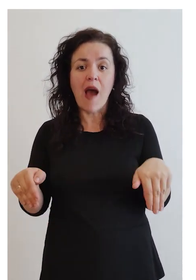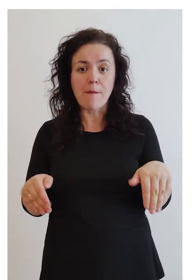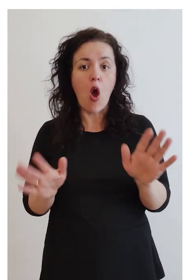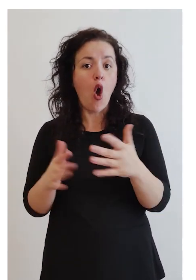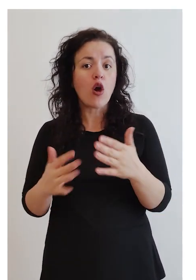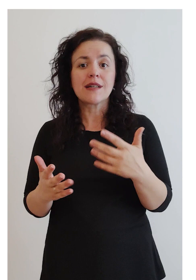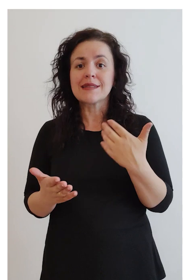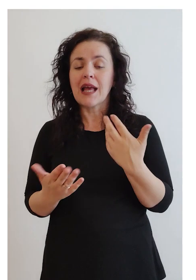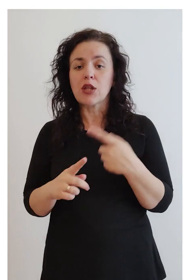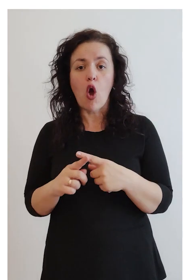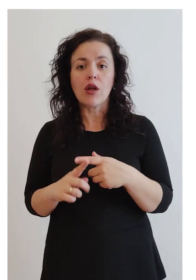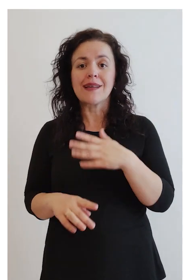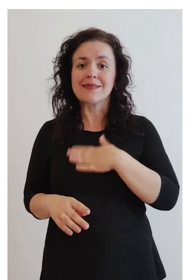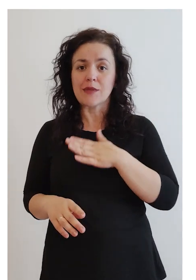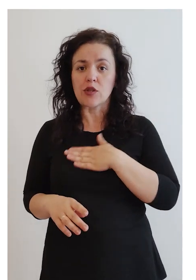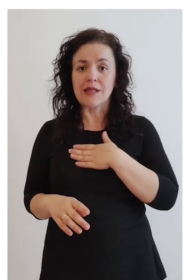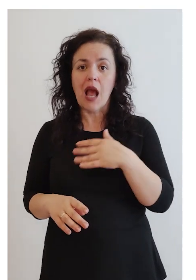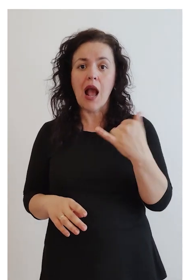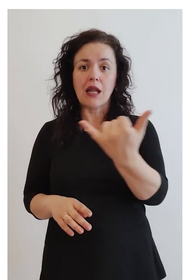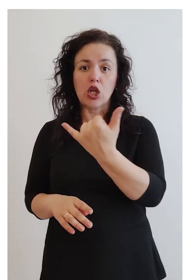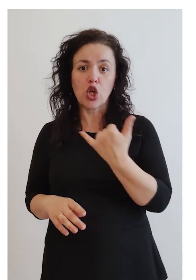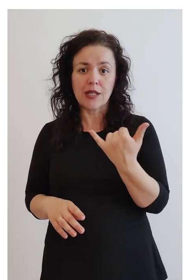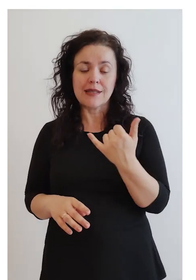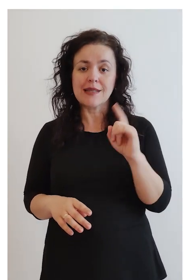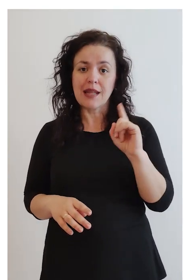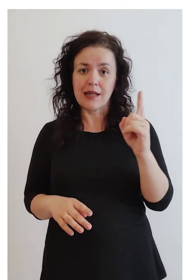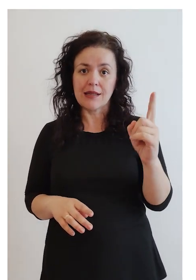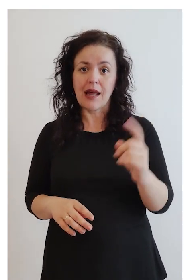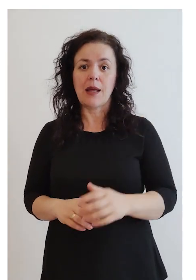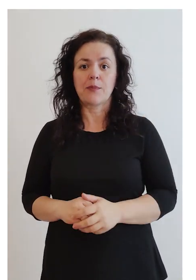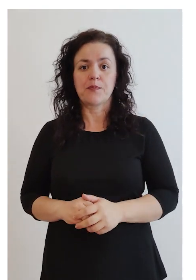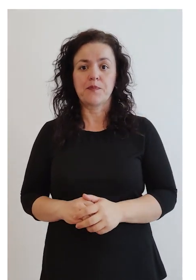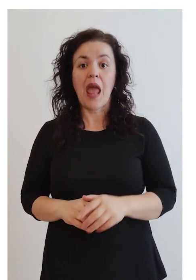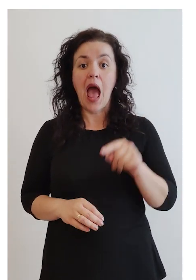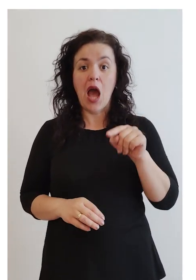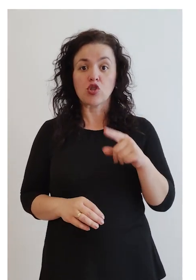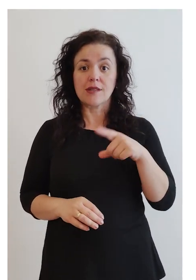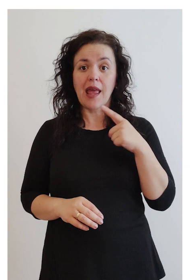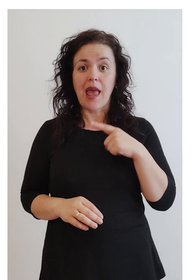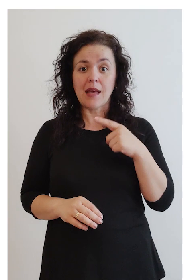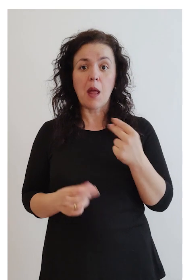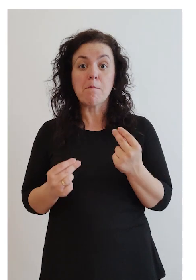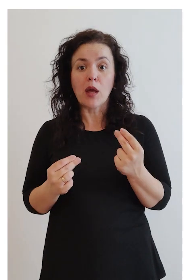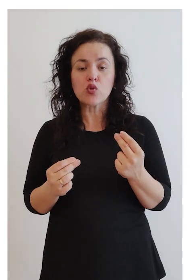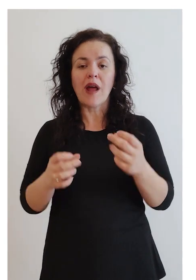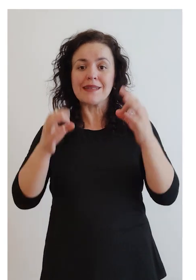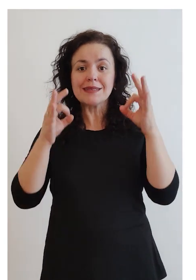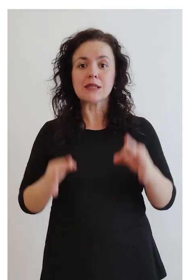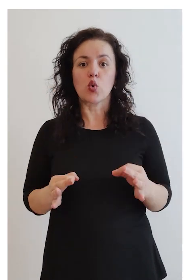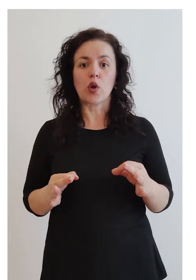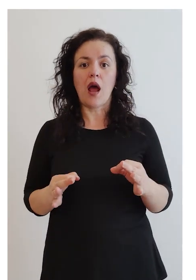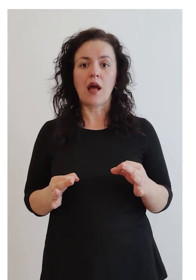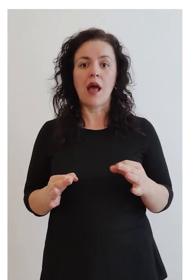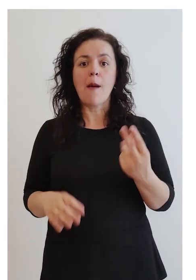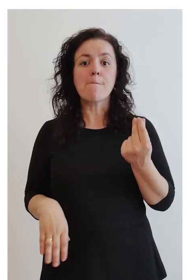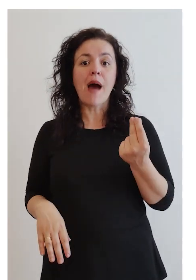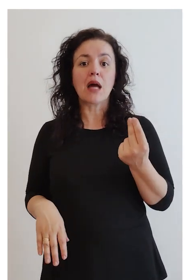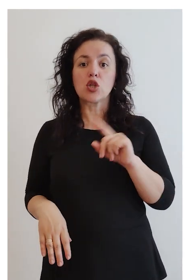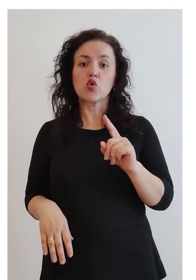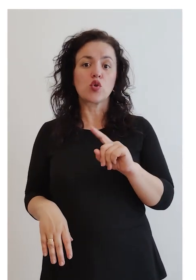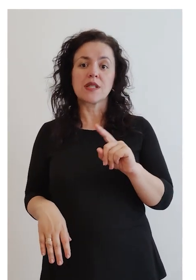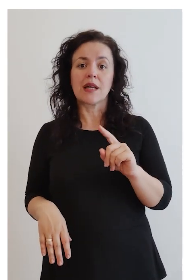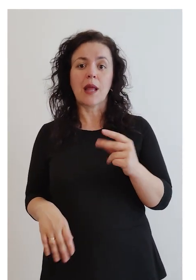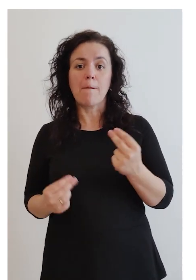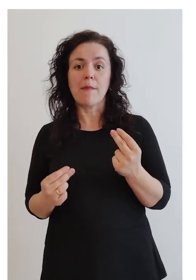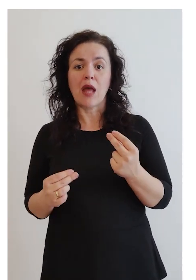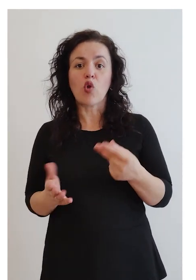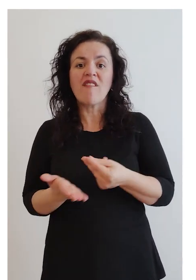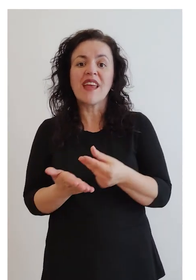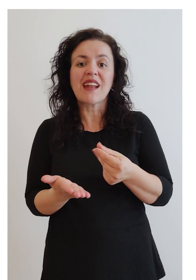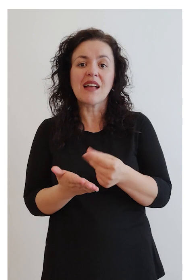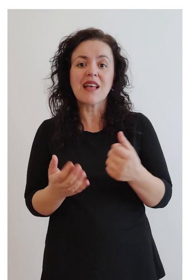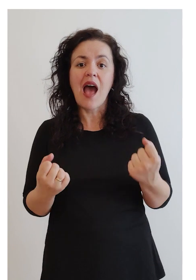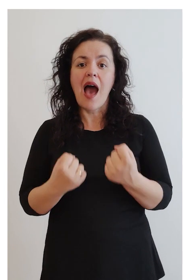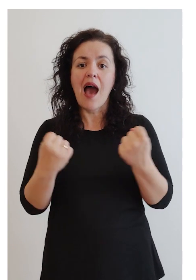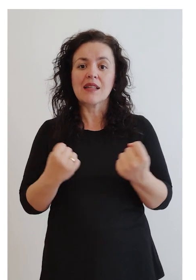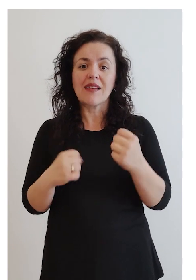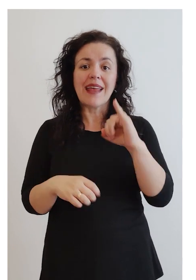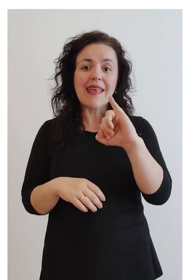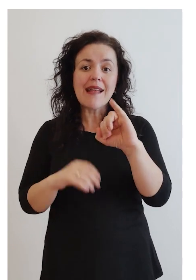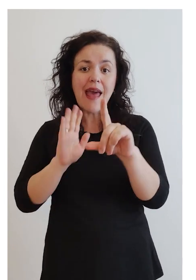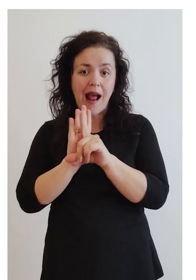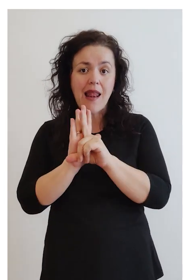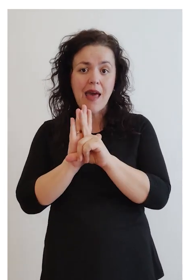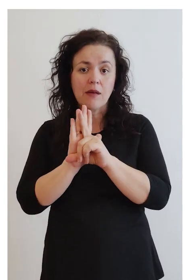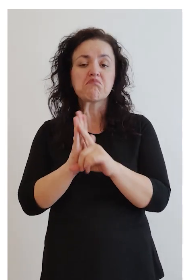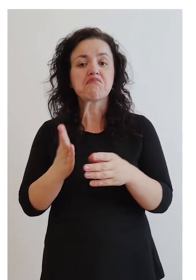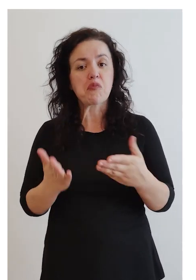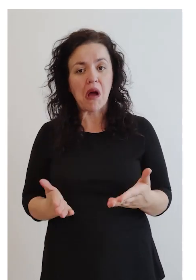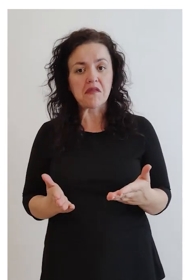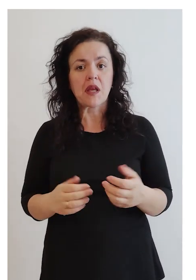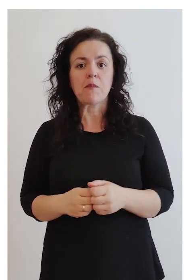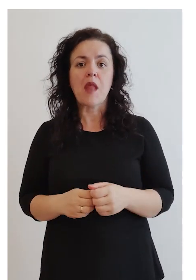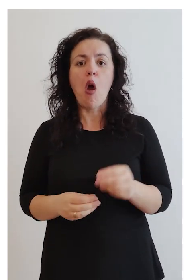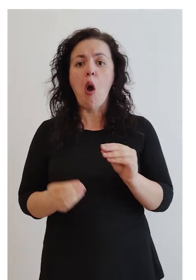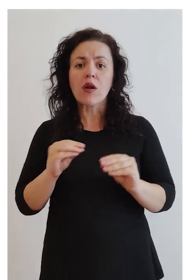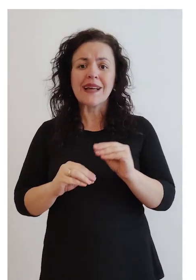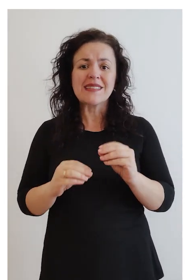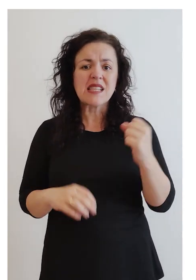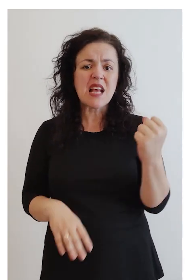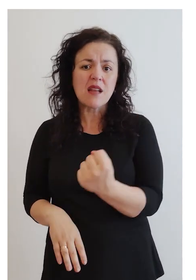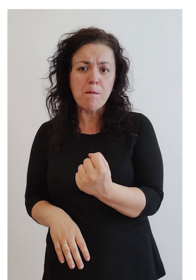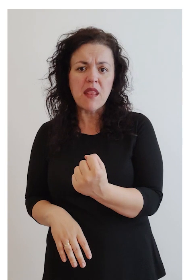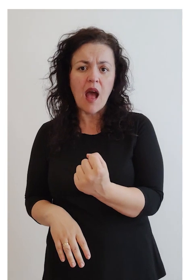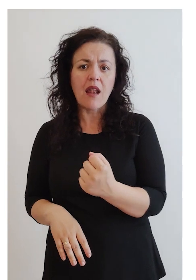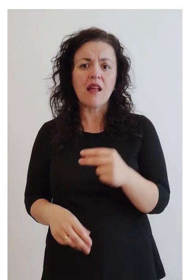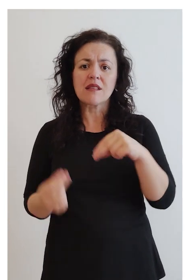Aceasta este pentru a se asigura că banii nu sunt folosiți pentru a finanța activități ilegale, cum ar fi organizații criminale, trafic de droguri, trafic de persoane sau grupuri teroriste.